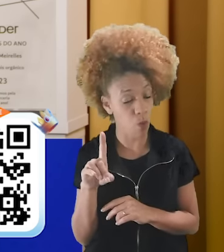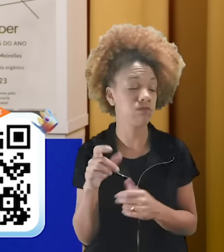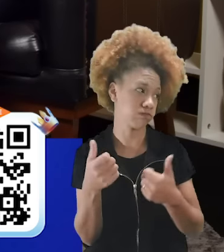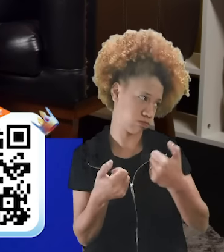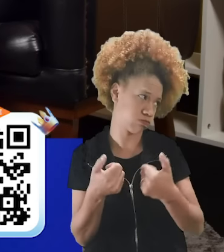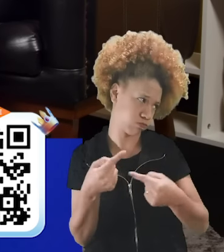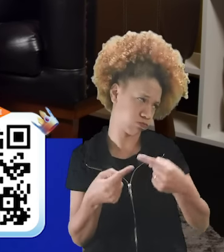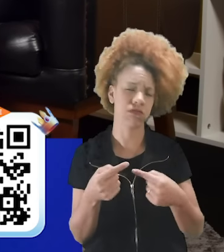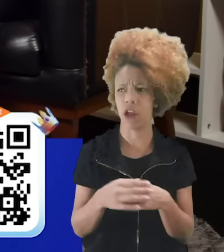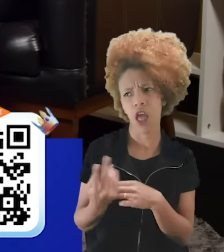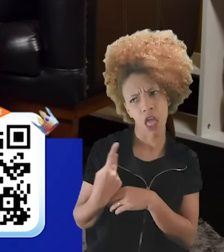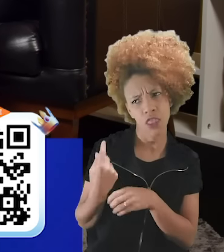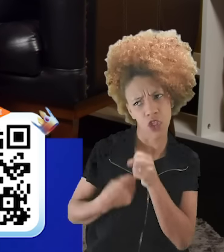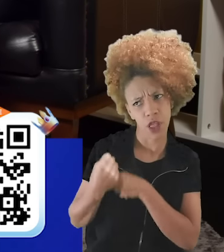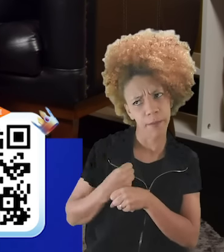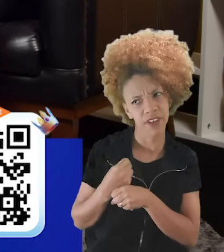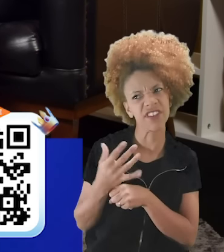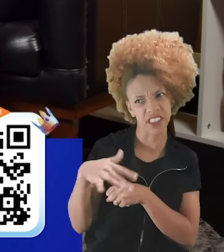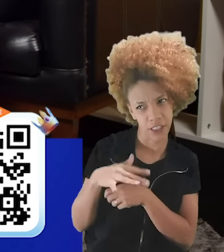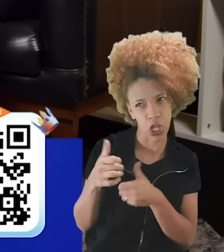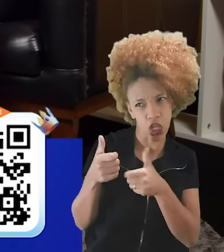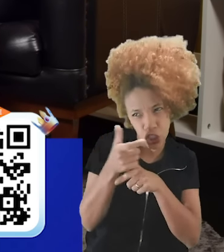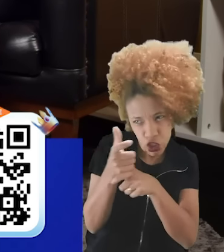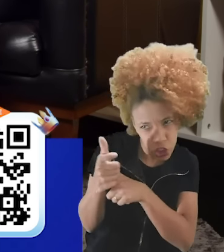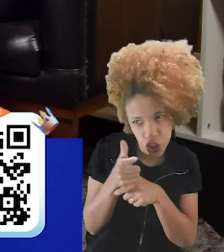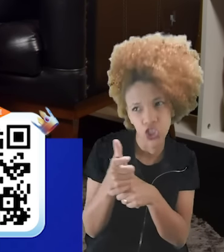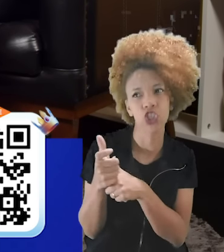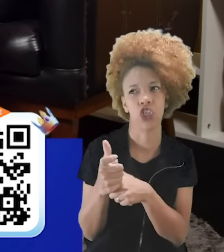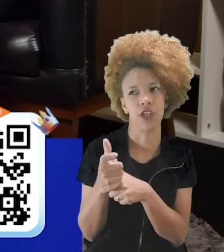exato Esse é da nossa época né amores o qu é da nossa época S da turminha de dar tiro isso L house